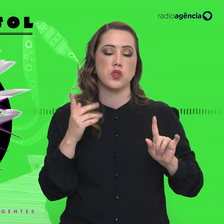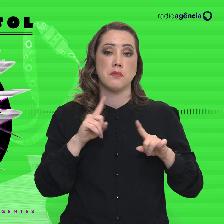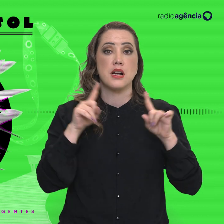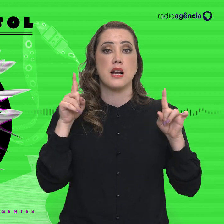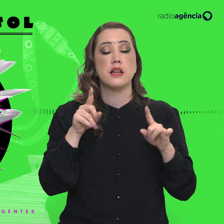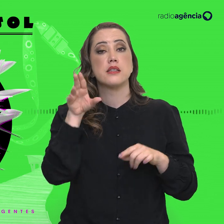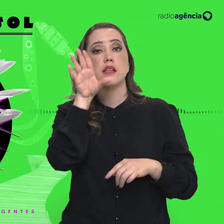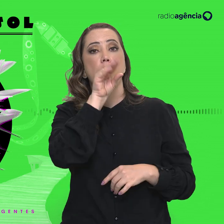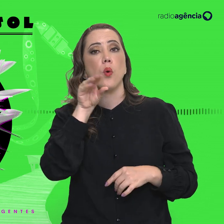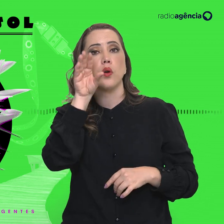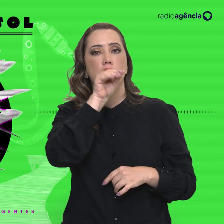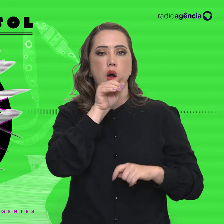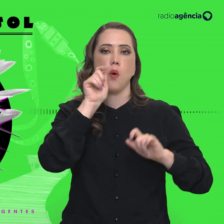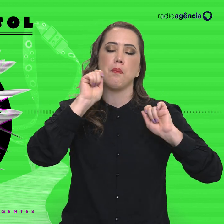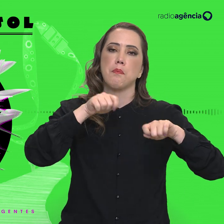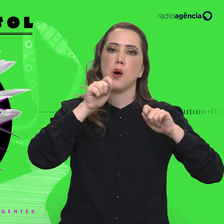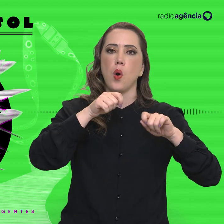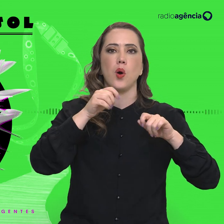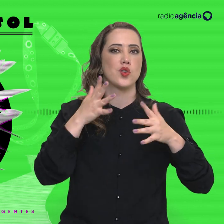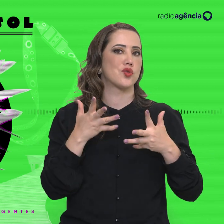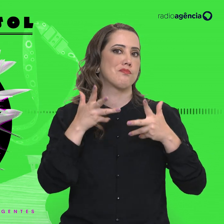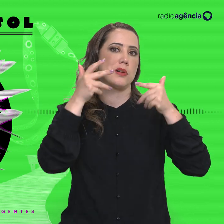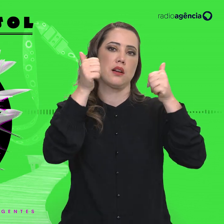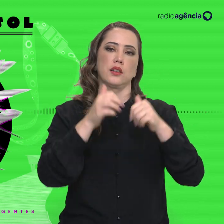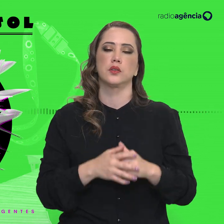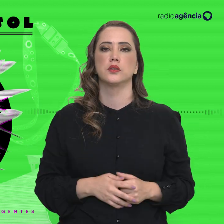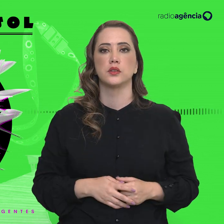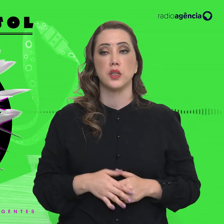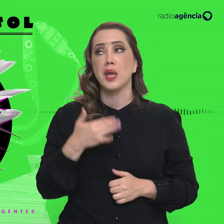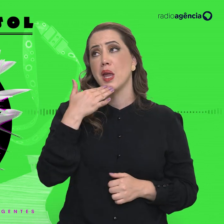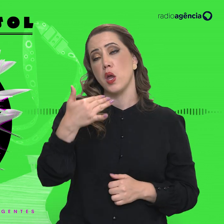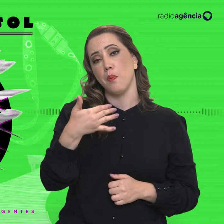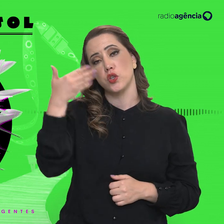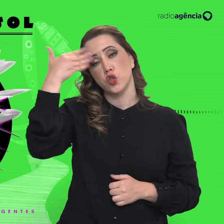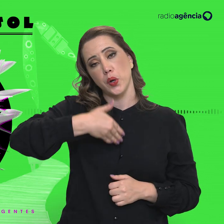[Maria Eugênia] Eu pedia muitas vezes provas diferenciadas e era o que me safava.